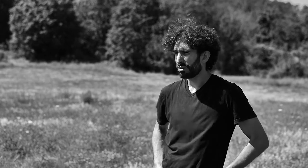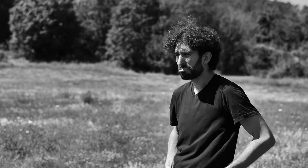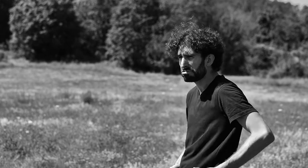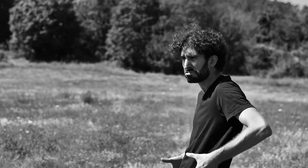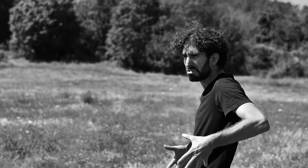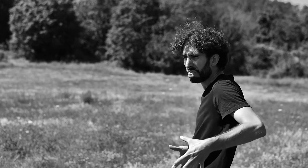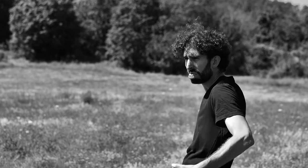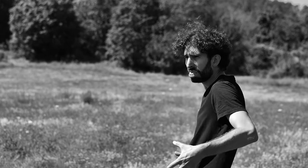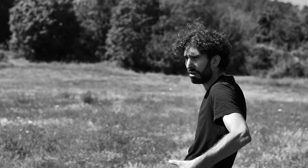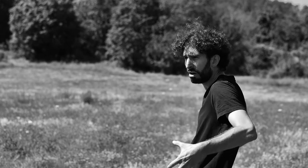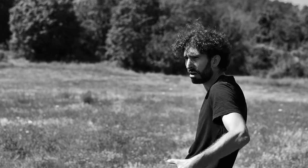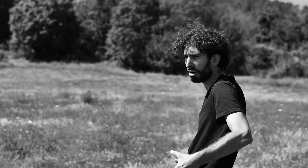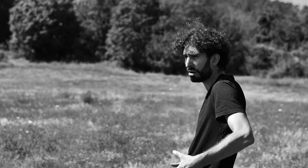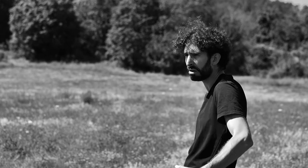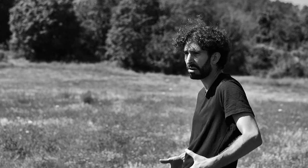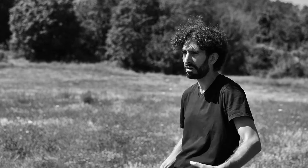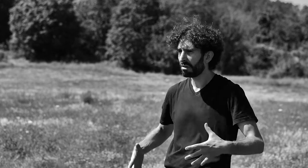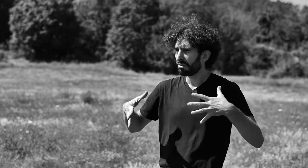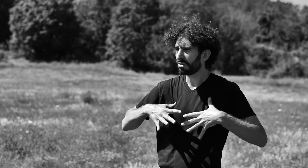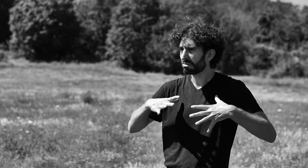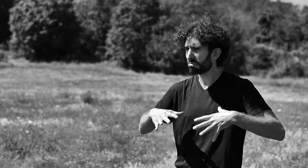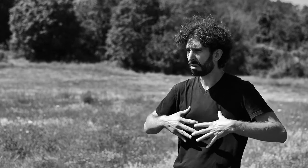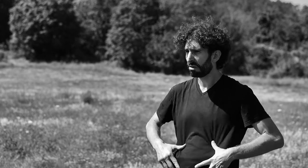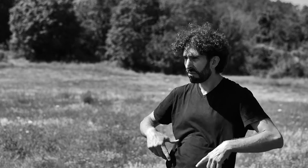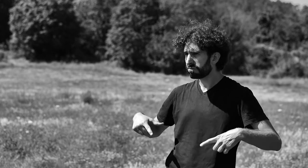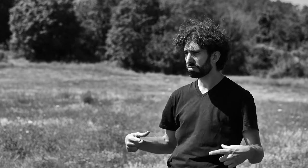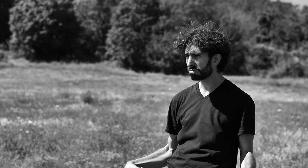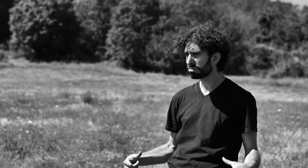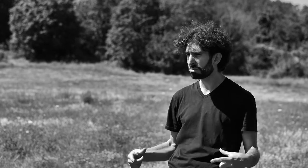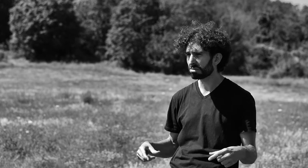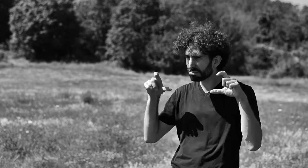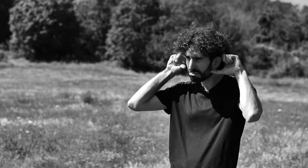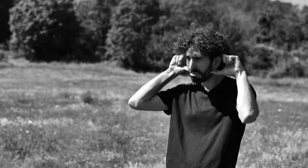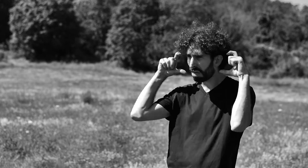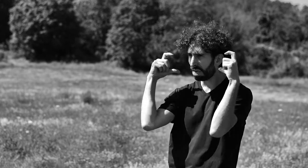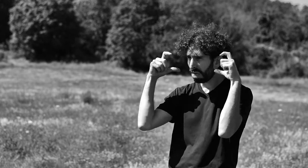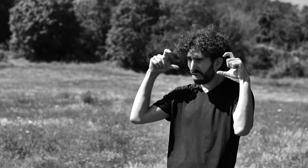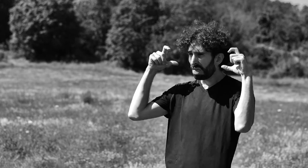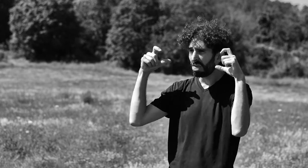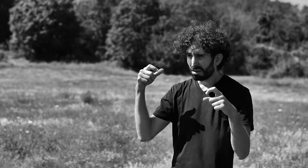* Fesses énormes * * Vêtements avachis * * Oreilles décollées *